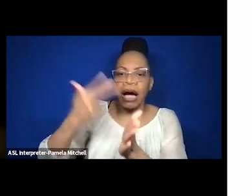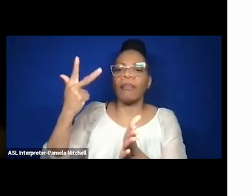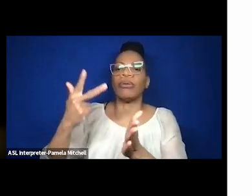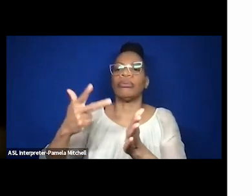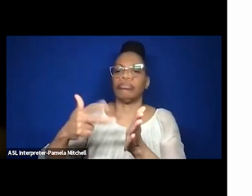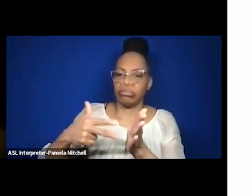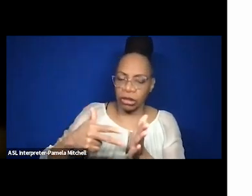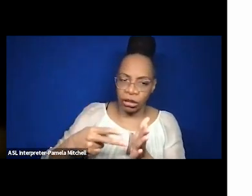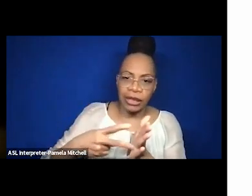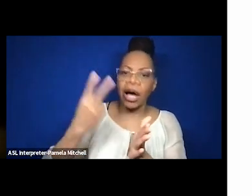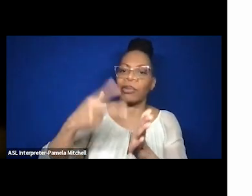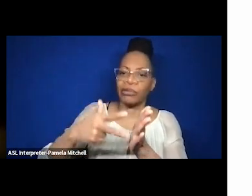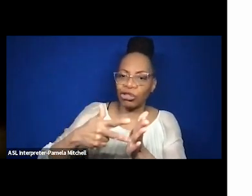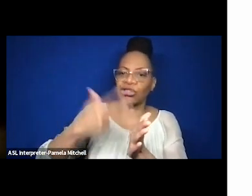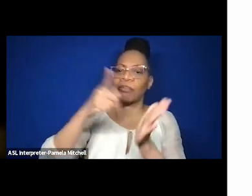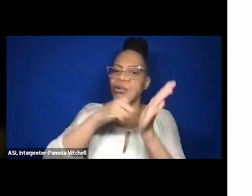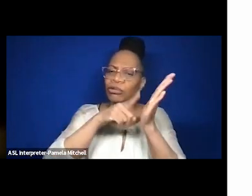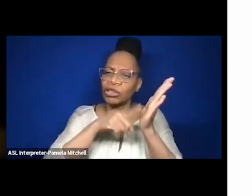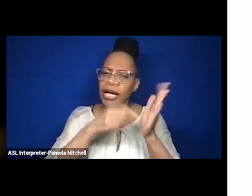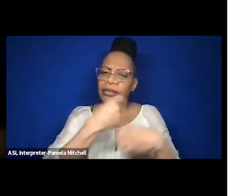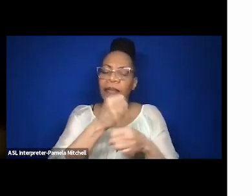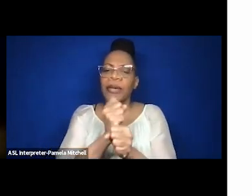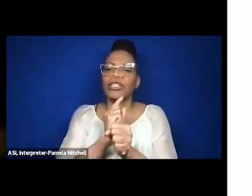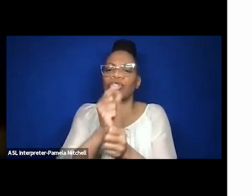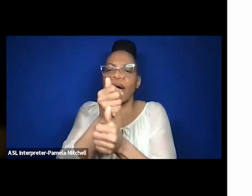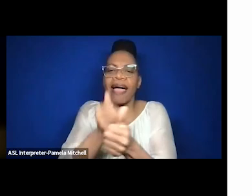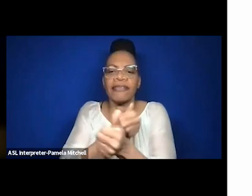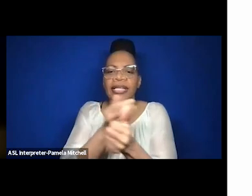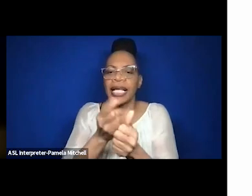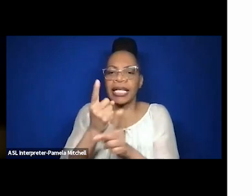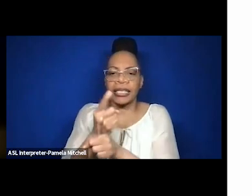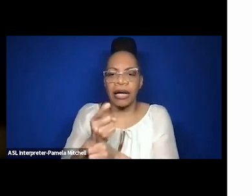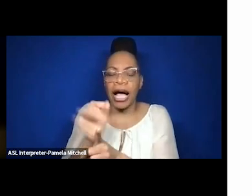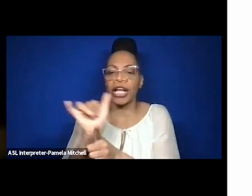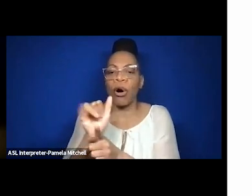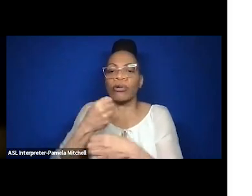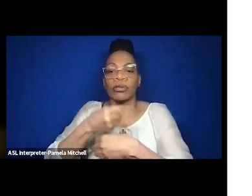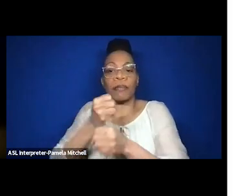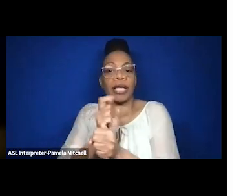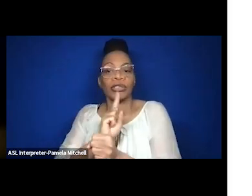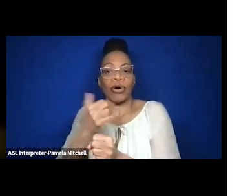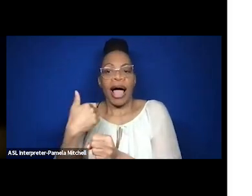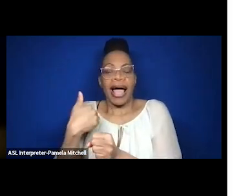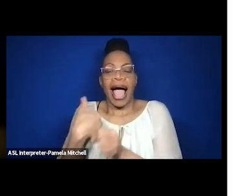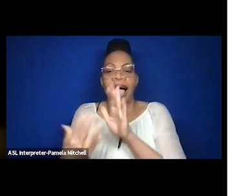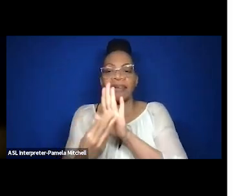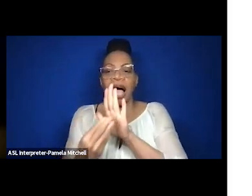para asegurarme de que esté todo completo correctamente. Y me aseguro de tener copias de los documentos como los documentos de la SSA